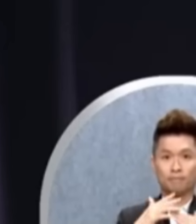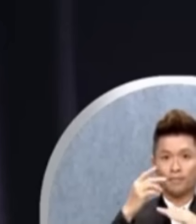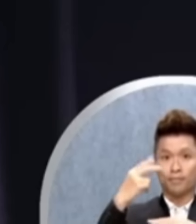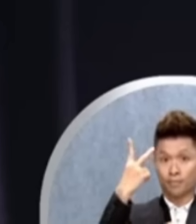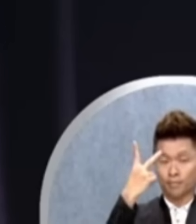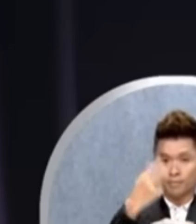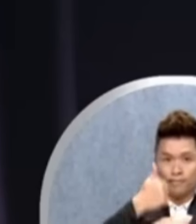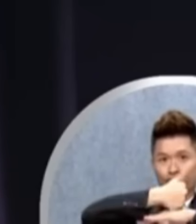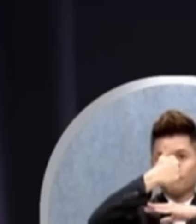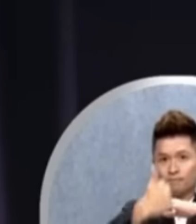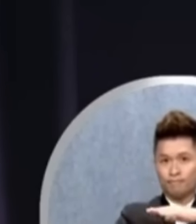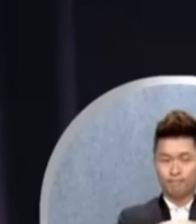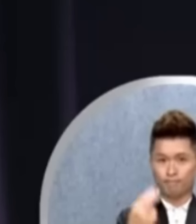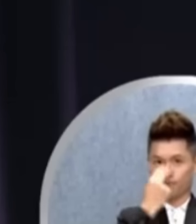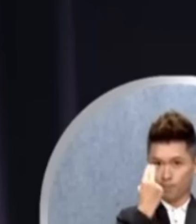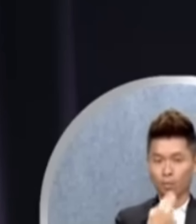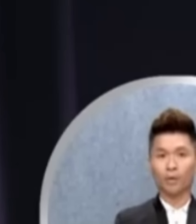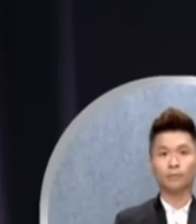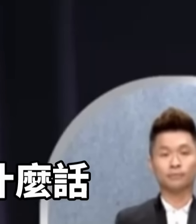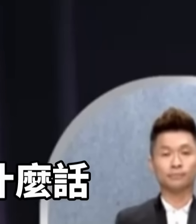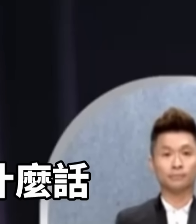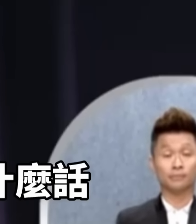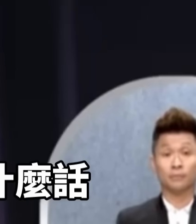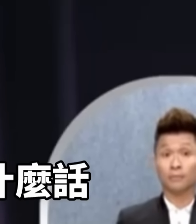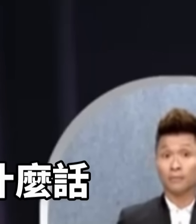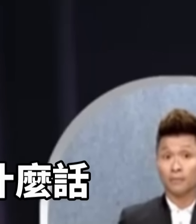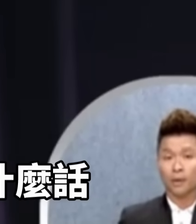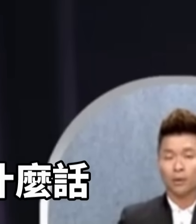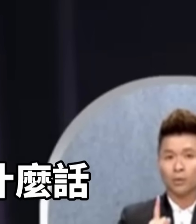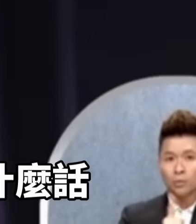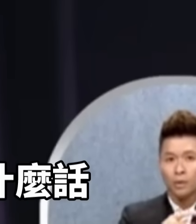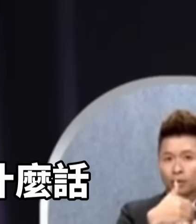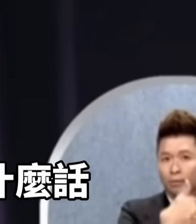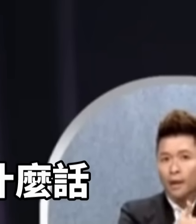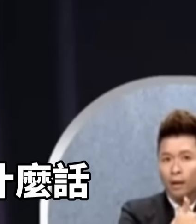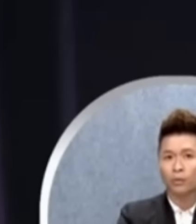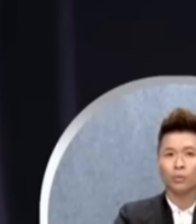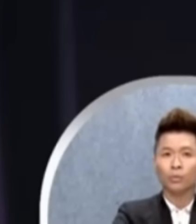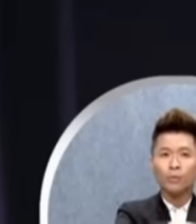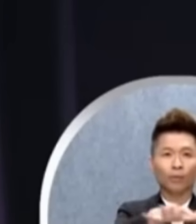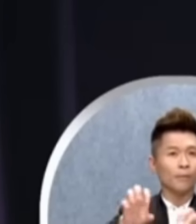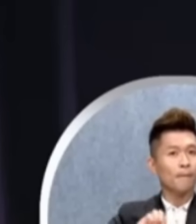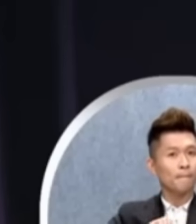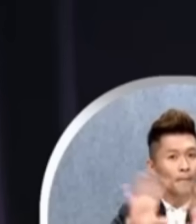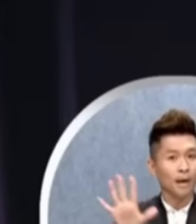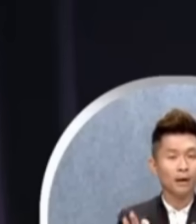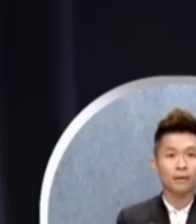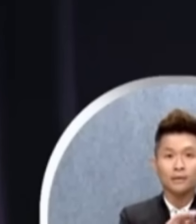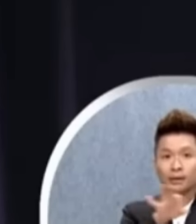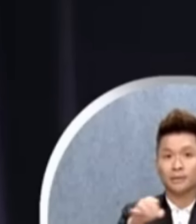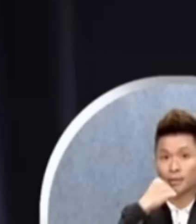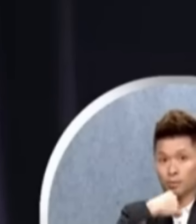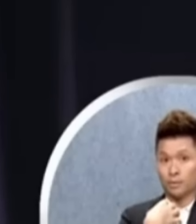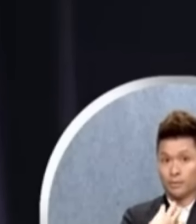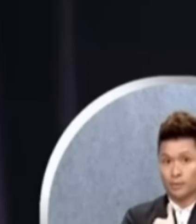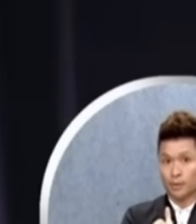在蔣經國時代 我們很驕傲講 我們對海內外對中國大陸喊了一句什麼話 經濟學臺灣 政治學臺北